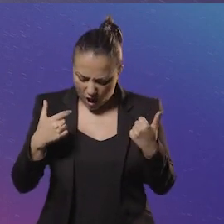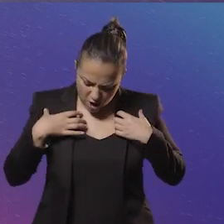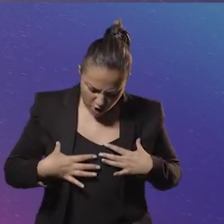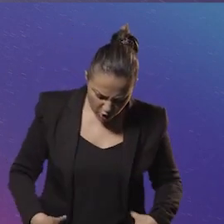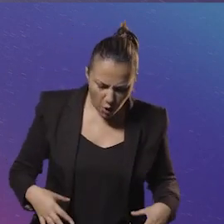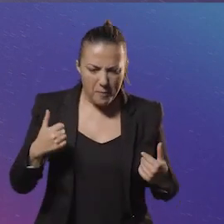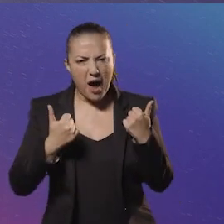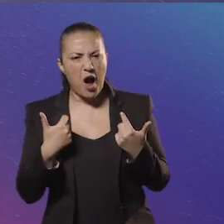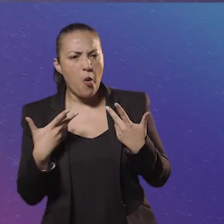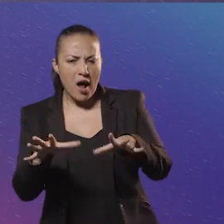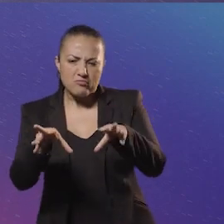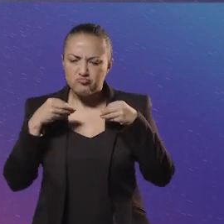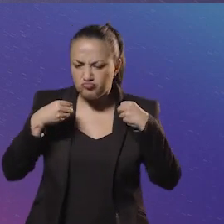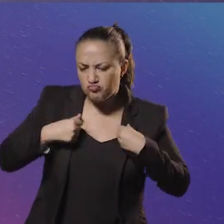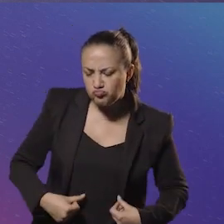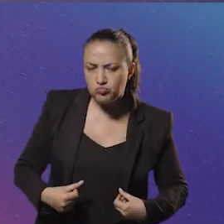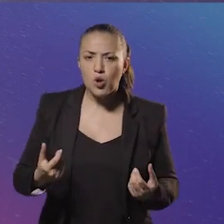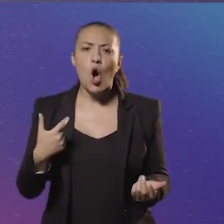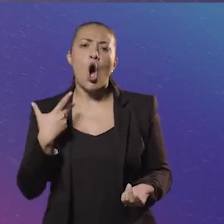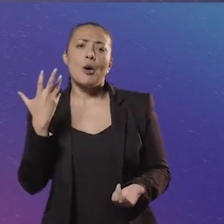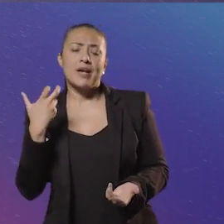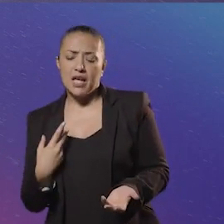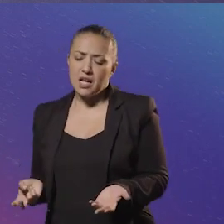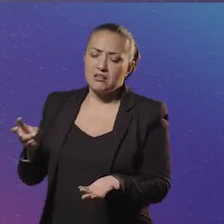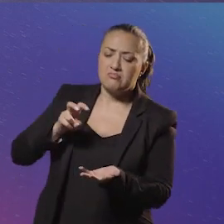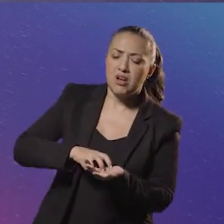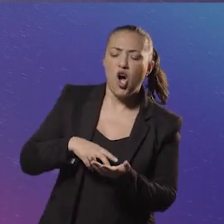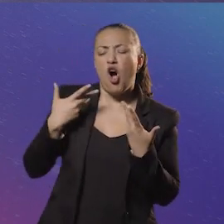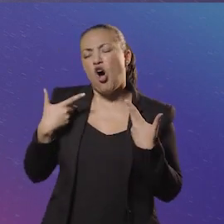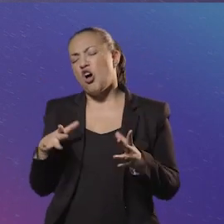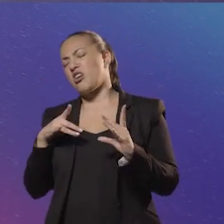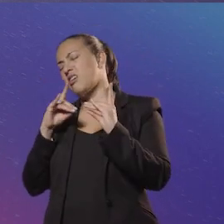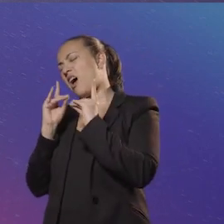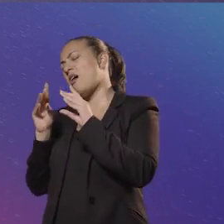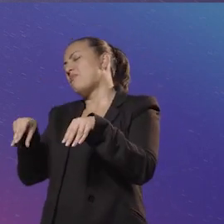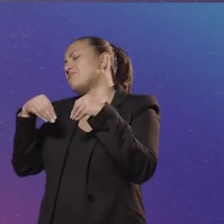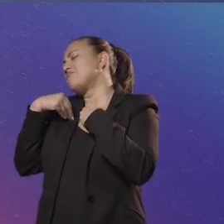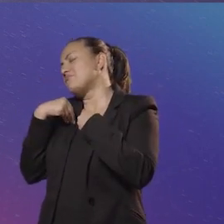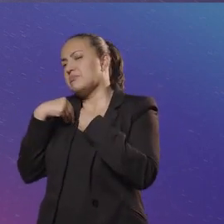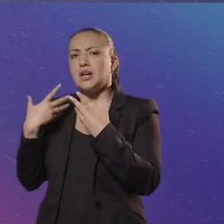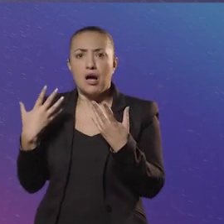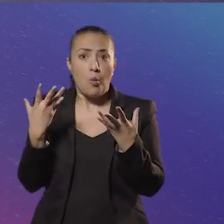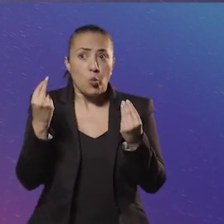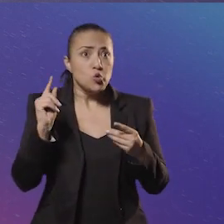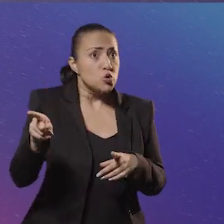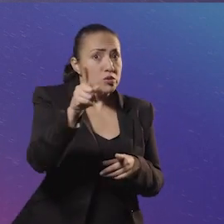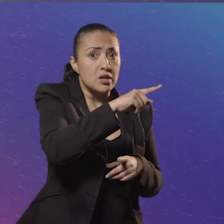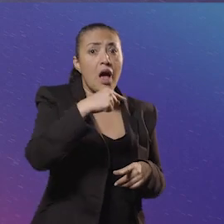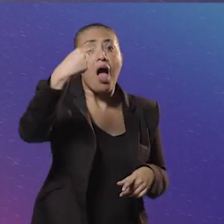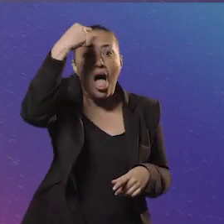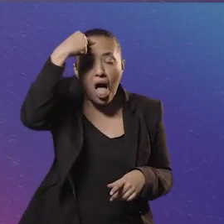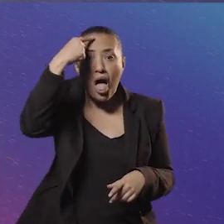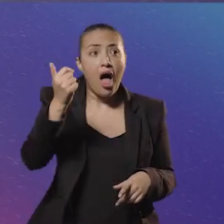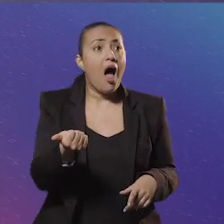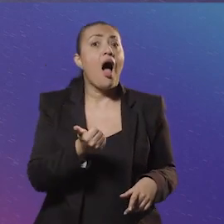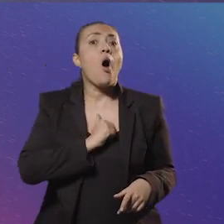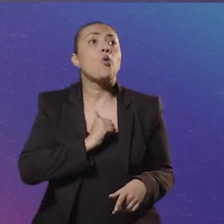si me quiero levantar de la cama o no. Mucha gente cree que la autonomía,